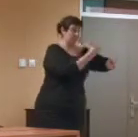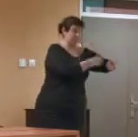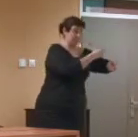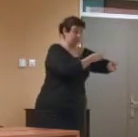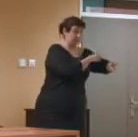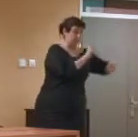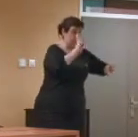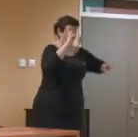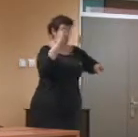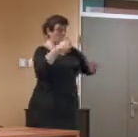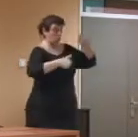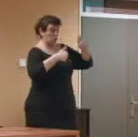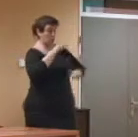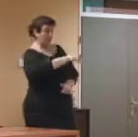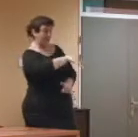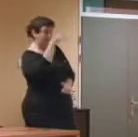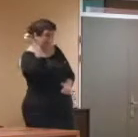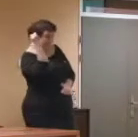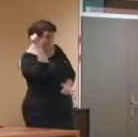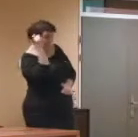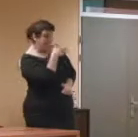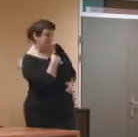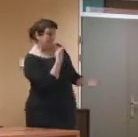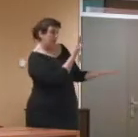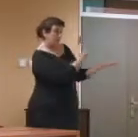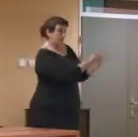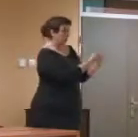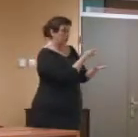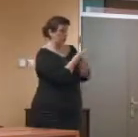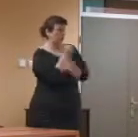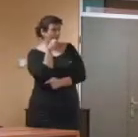estaba dispuesto a pagar esto y más, porque quería que se lo dieran a él.